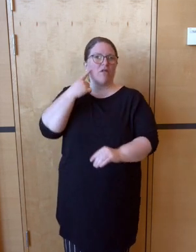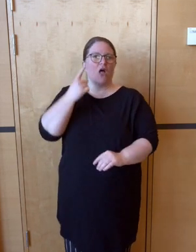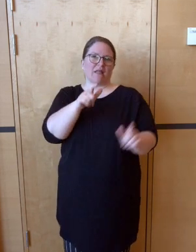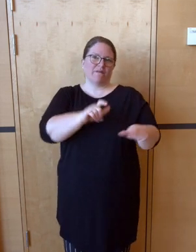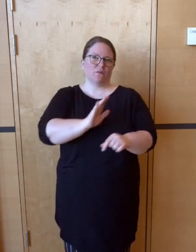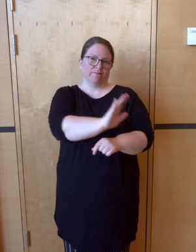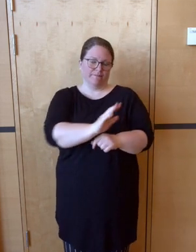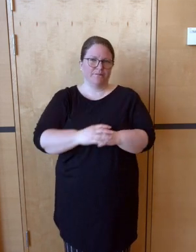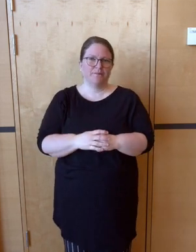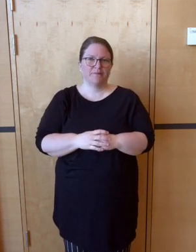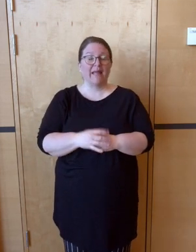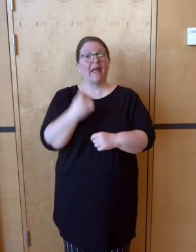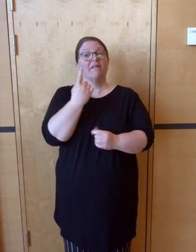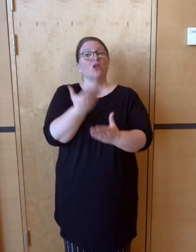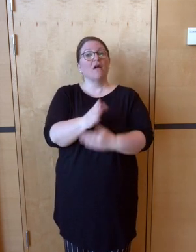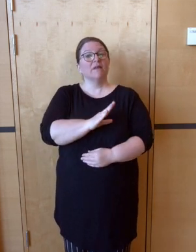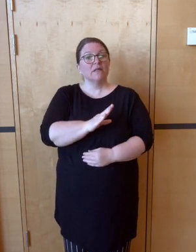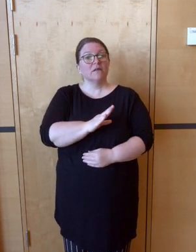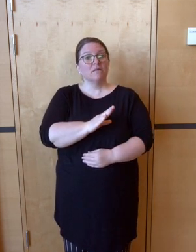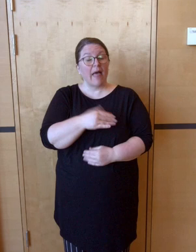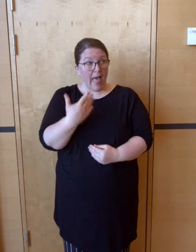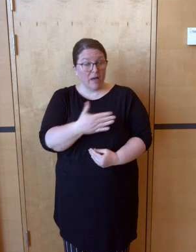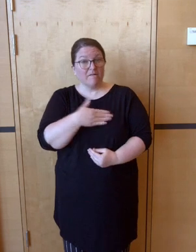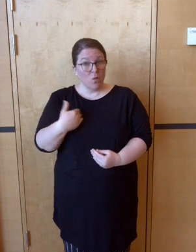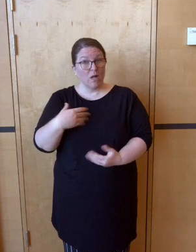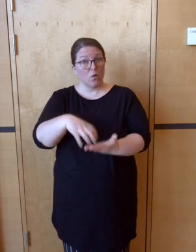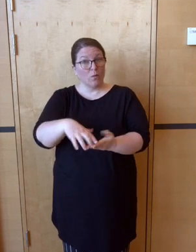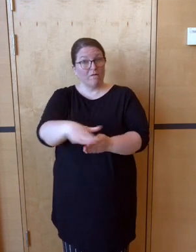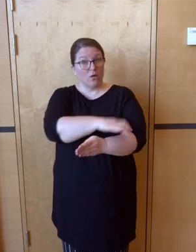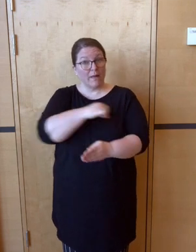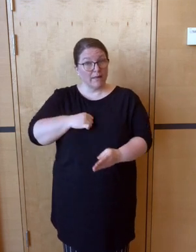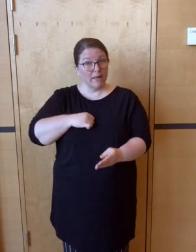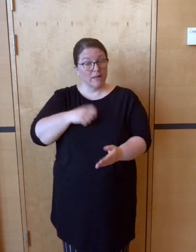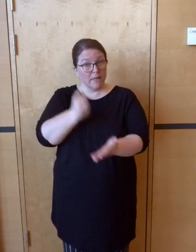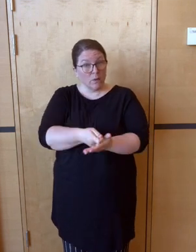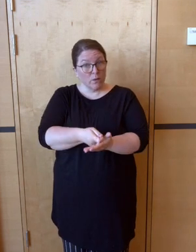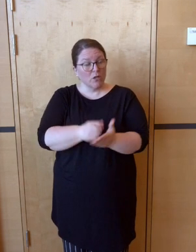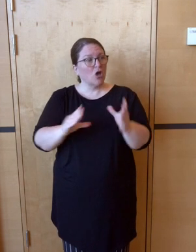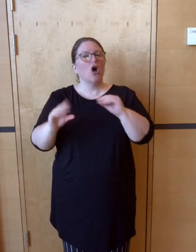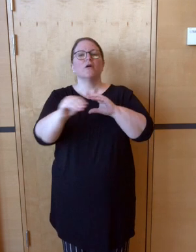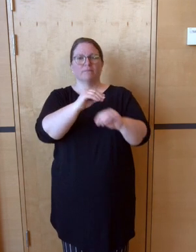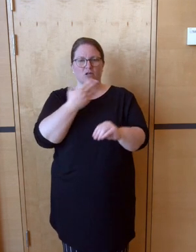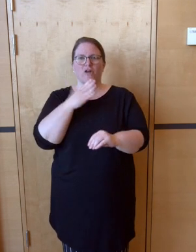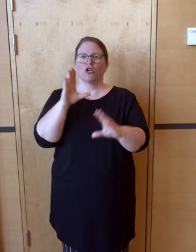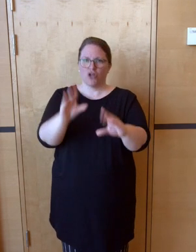Det finns bara ett förslag är att kommunfullmäktige förslag Vad är det för beslut